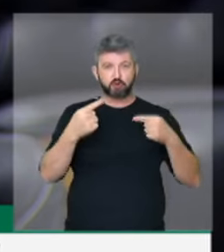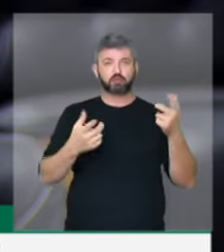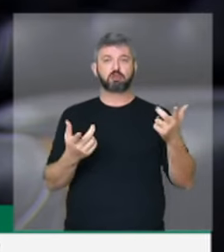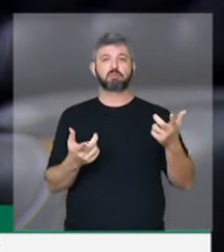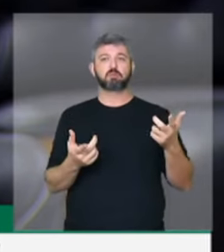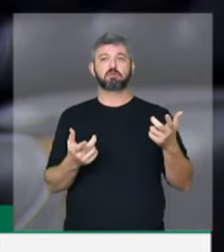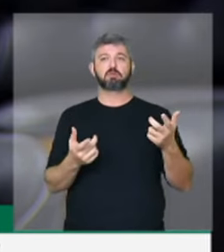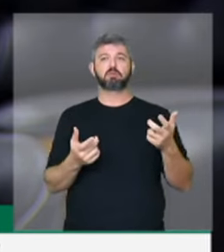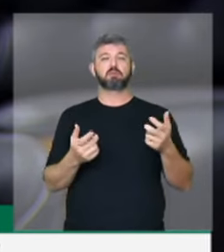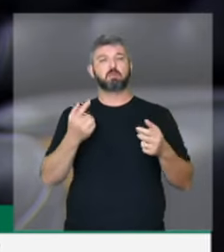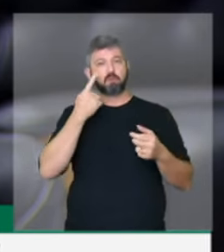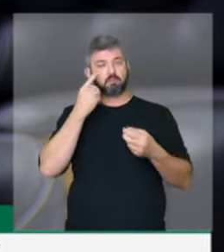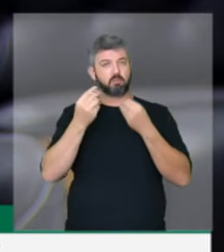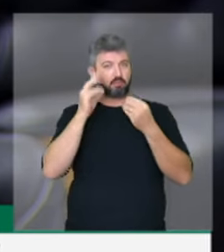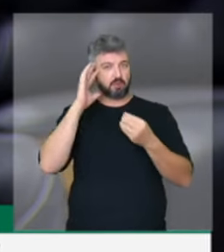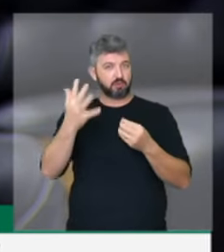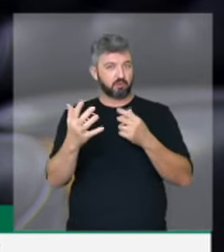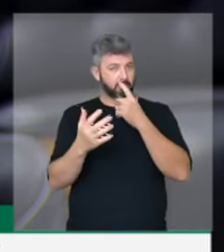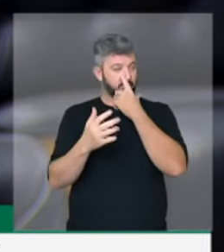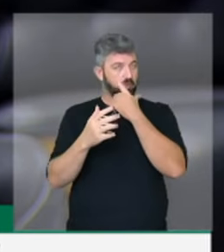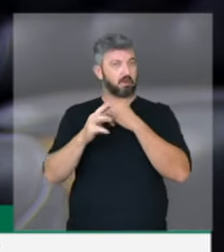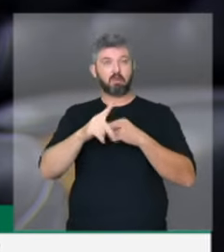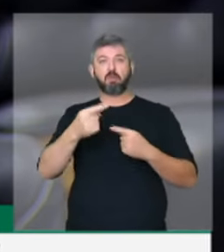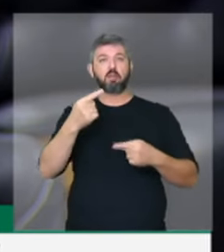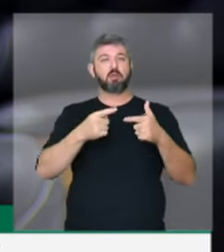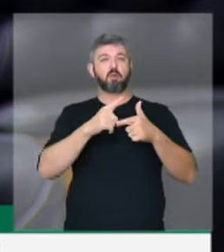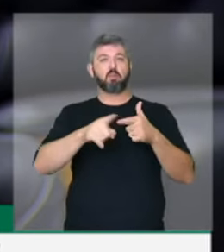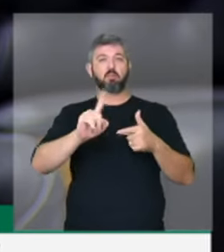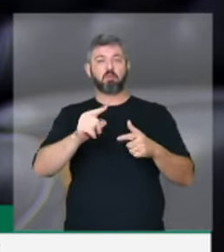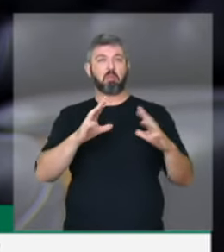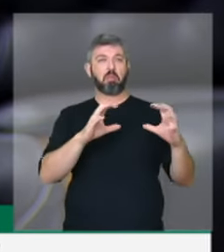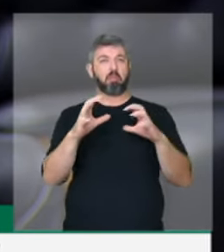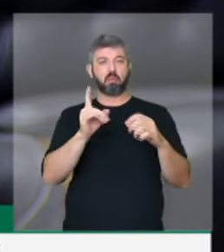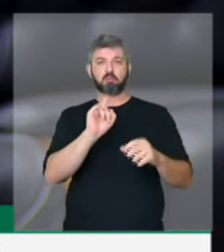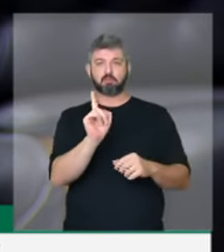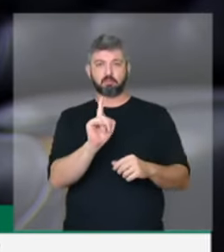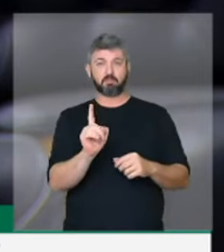NÃO PROBLEMAS, NÃO CONFLITOS. O BRASIL CONSEGUE, POR MUITAS VEZES, SER UMA